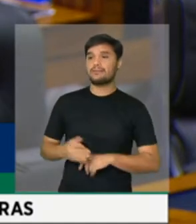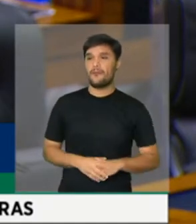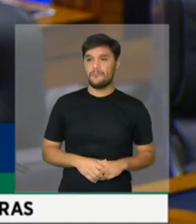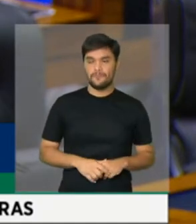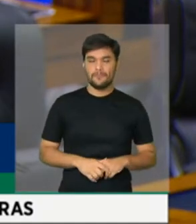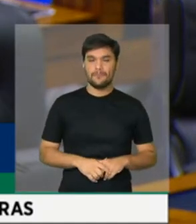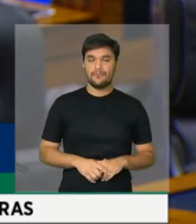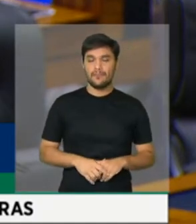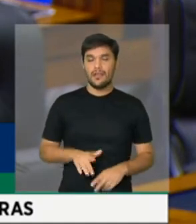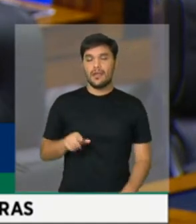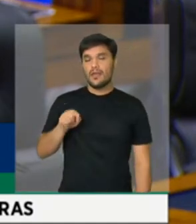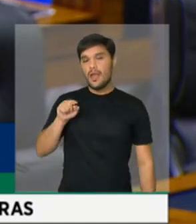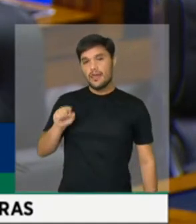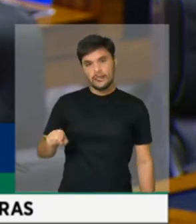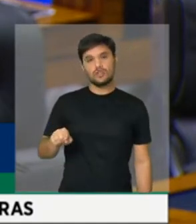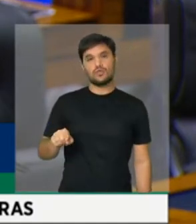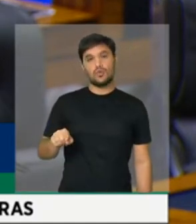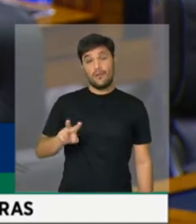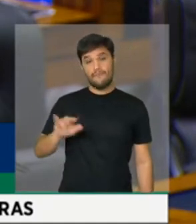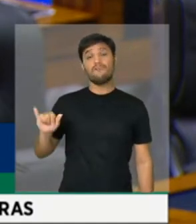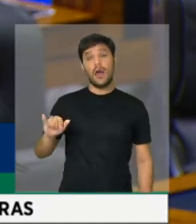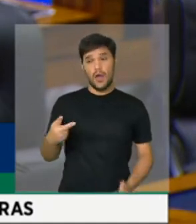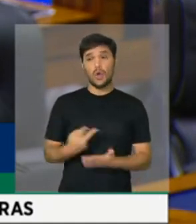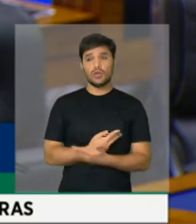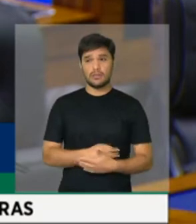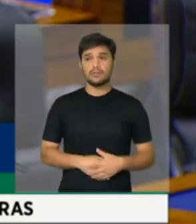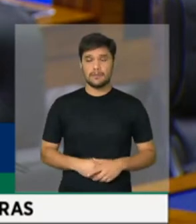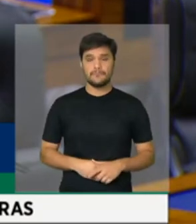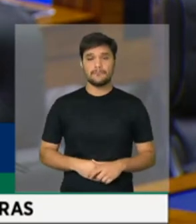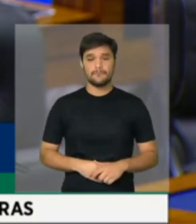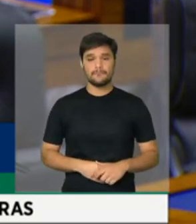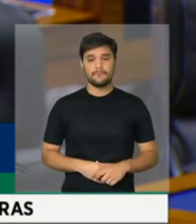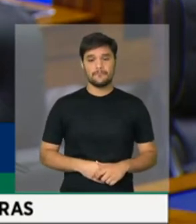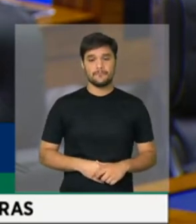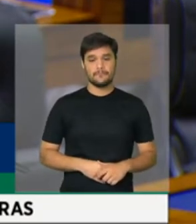QUESTÃO DA EMPRESA SER PÚ BLICA, TER INTERESSE ESTRATÉGICO COM O DESENVOLVIMENTO DO PAÍS,